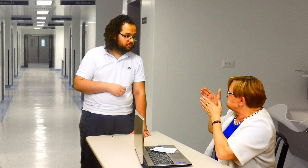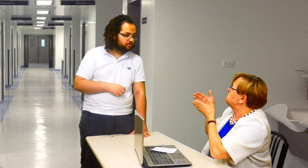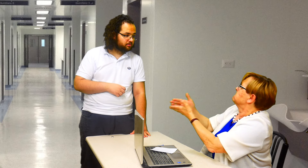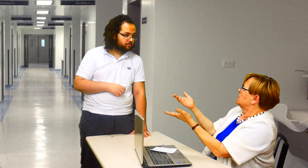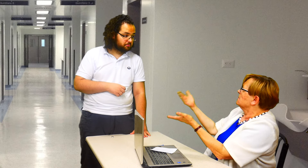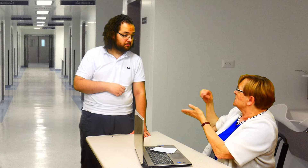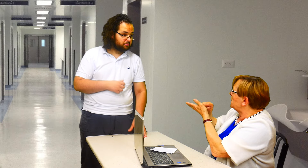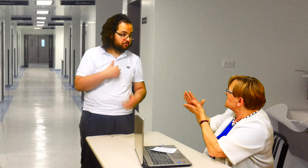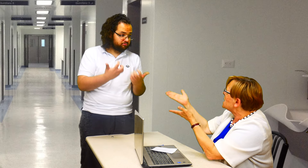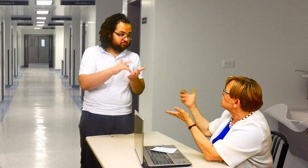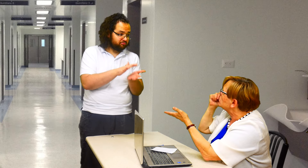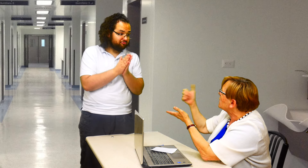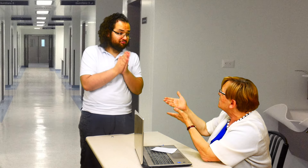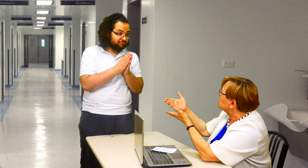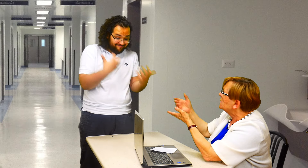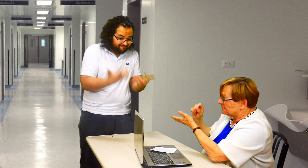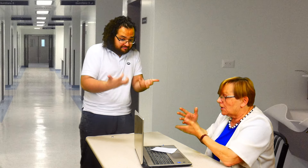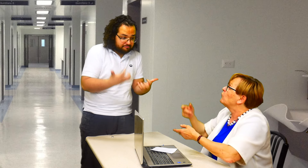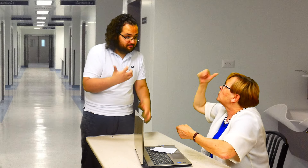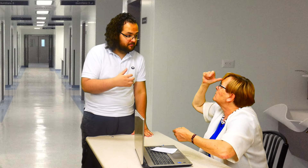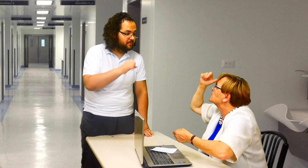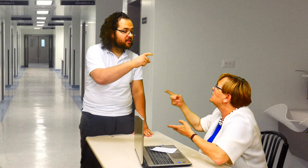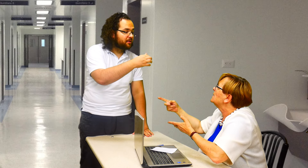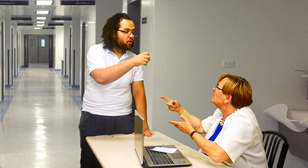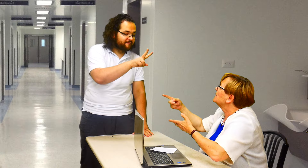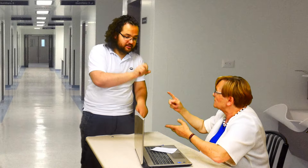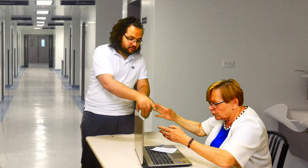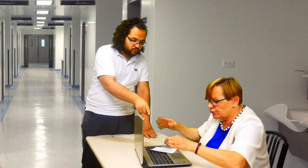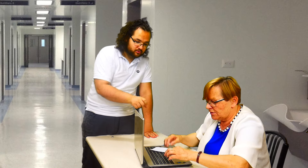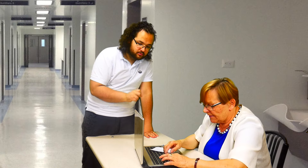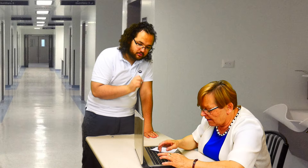Mógłby Panu pomóc. Zapisać Pana? - Tak, poproszę!! Nazwisko? - Stoyanov. Pisze tam.